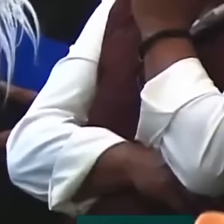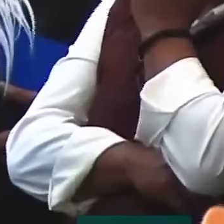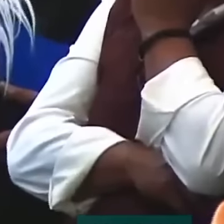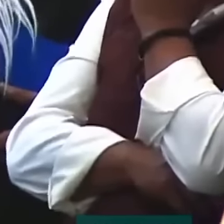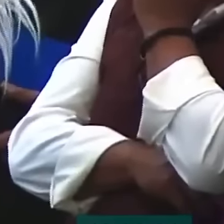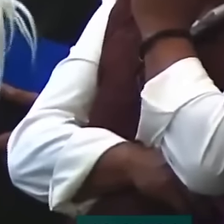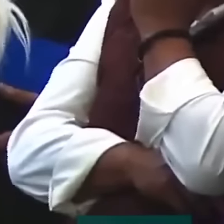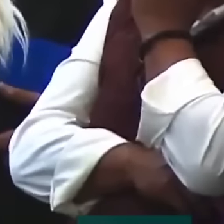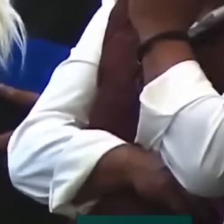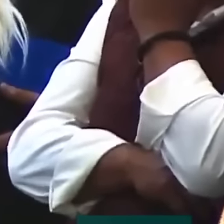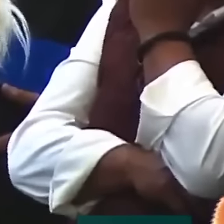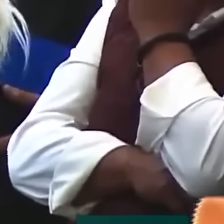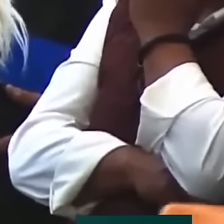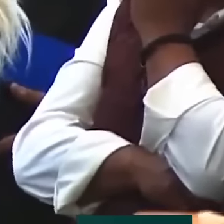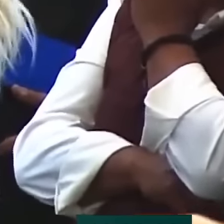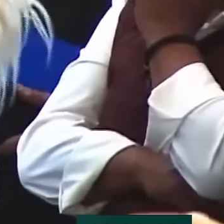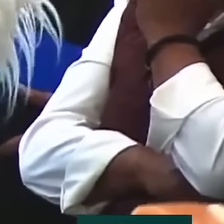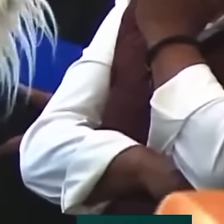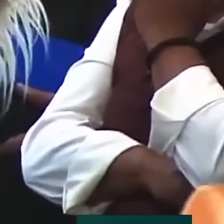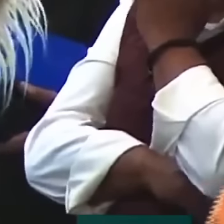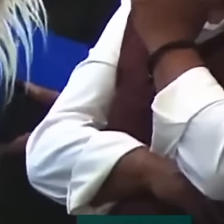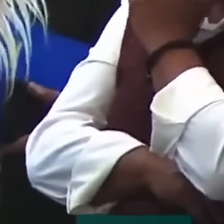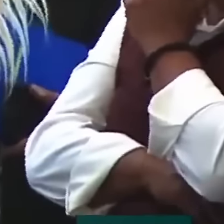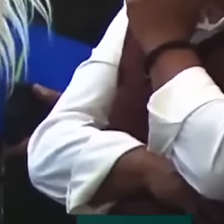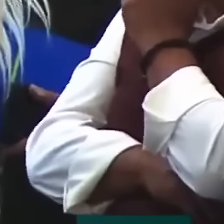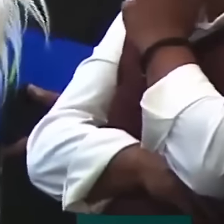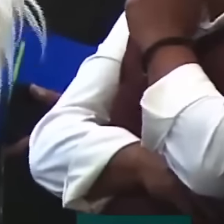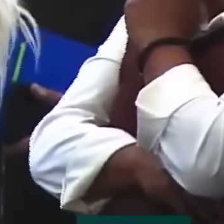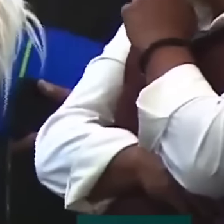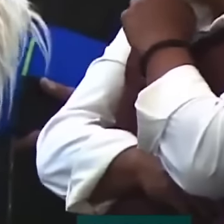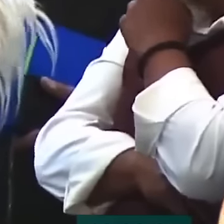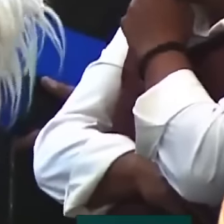pueblo indígena libre determinación autonomía